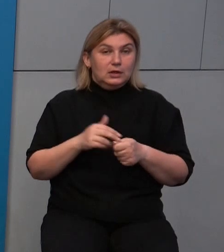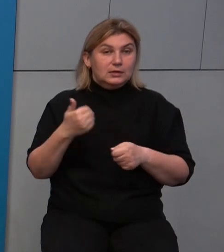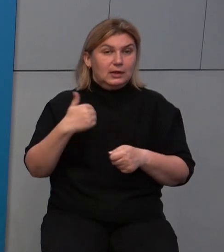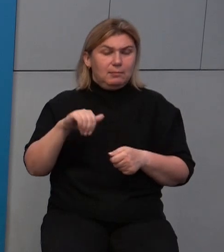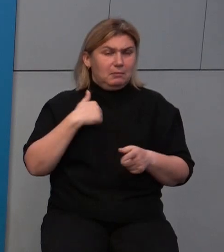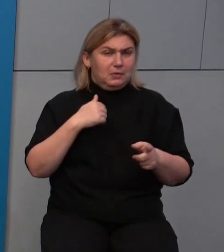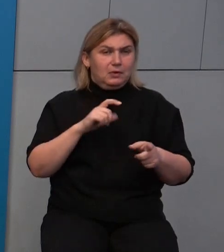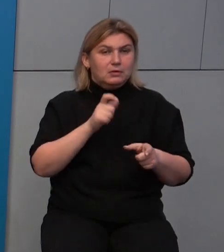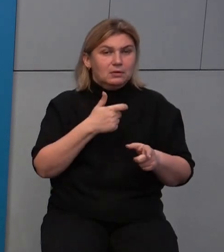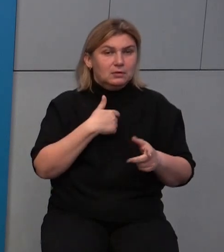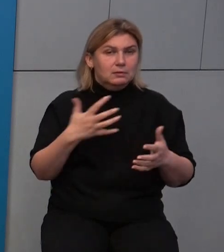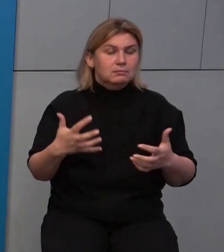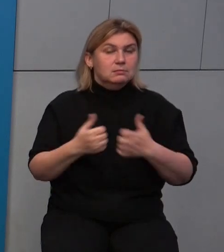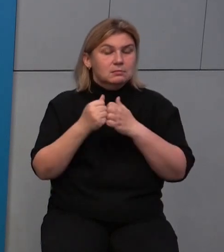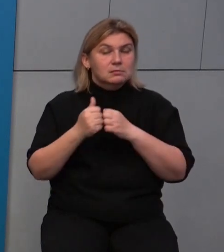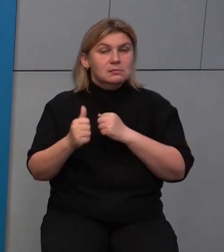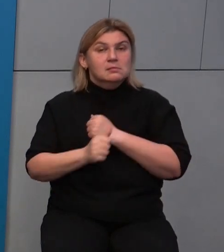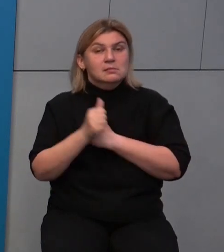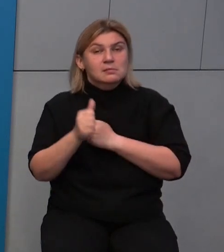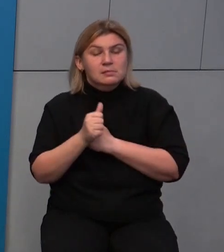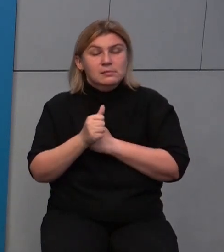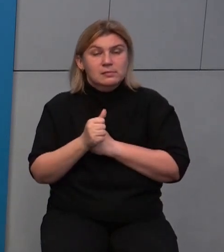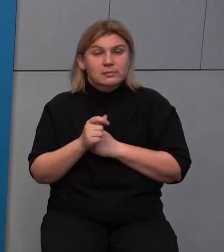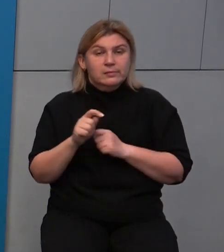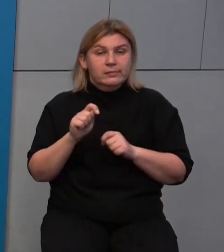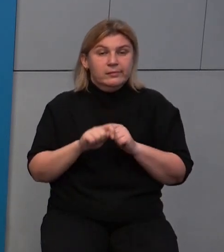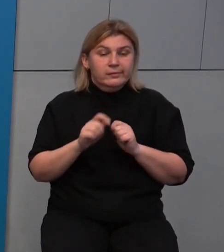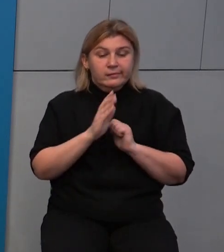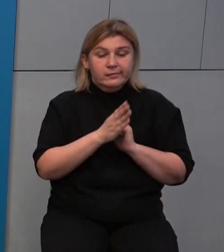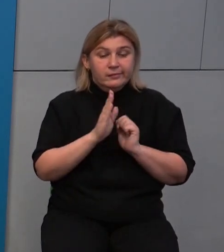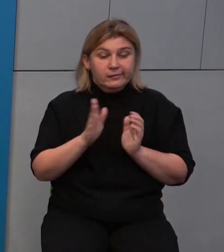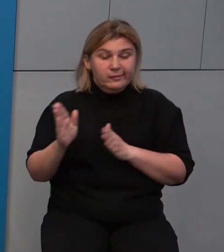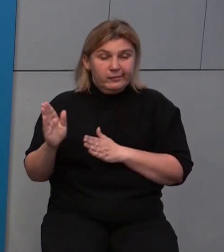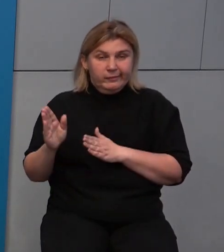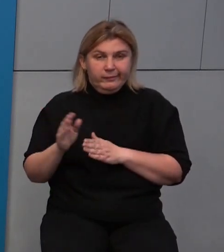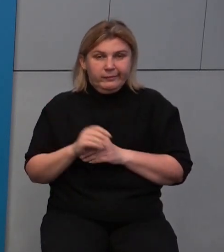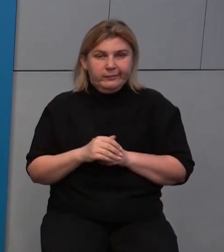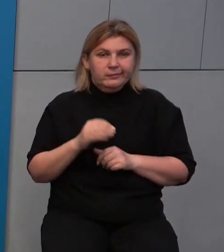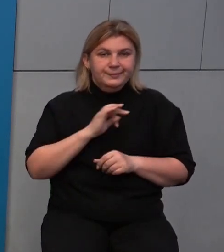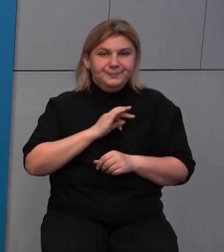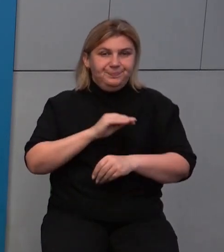bo odkryłam te dokumenty, to znaczy sprawdzałam po kolei. To jest moja metoda badawcza.